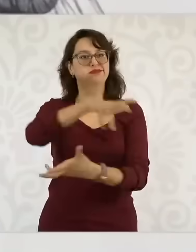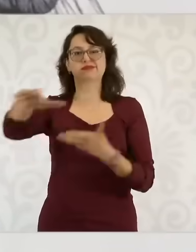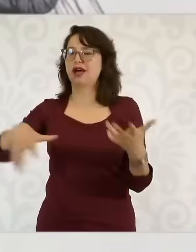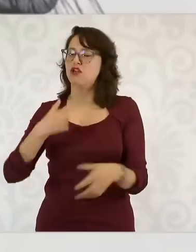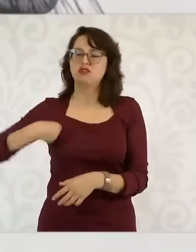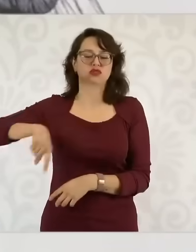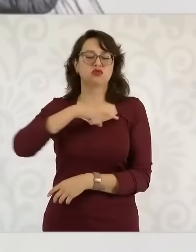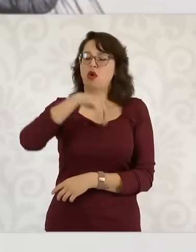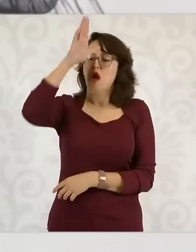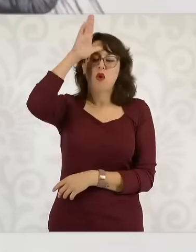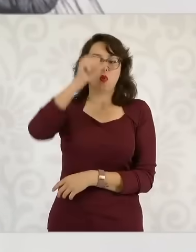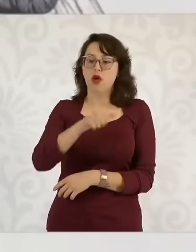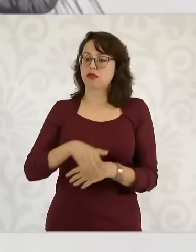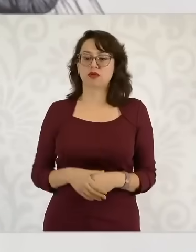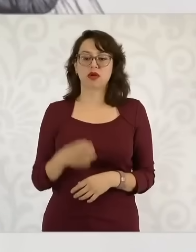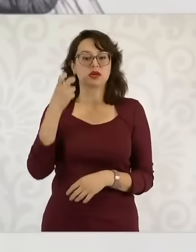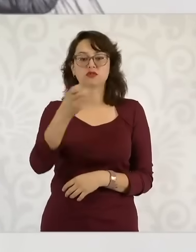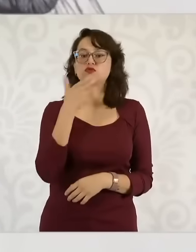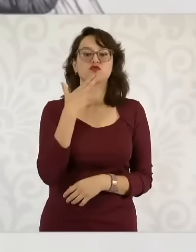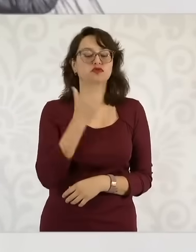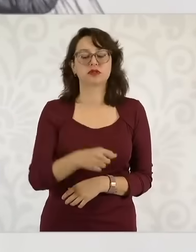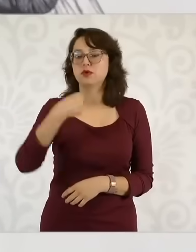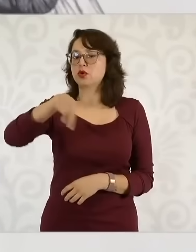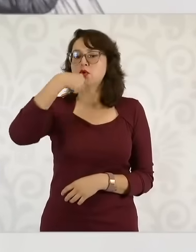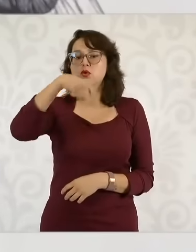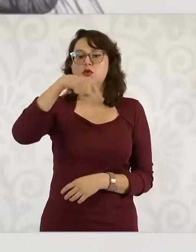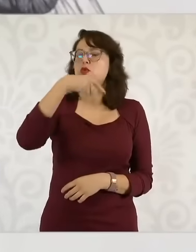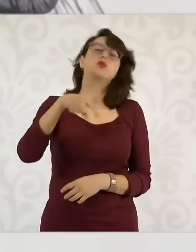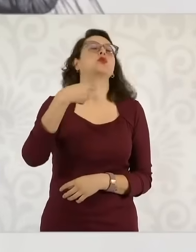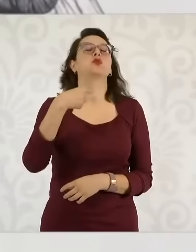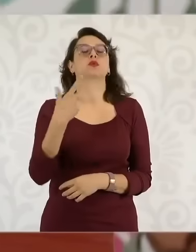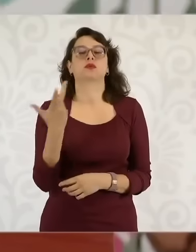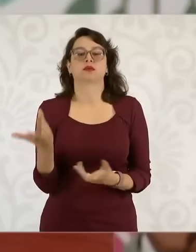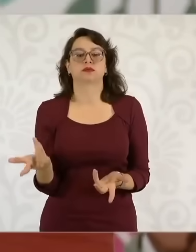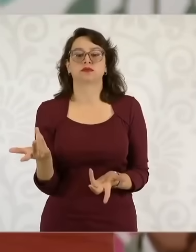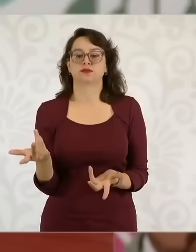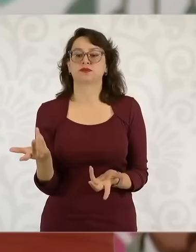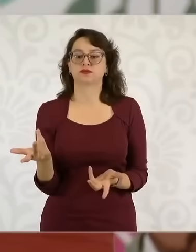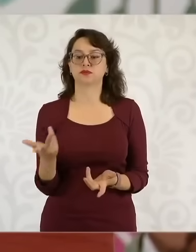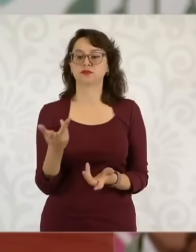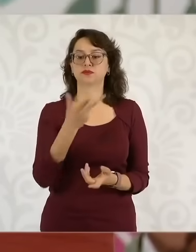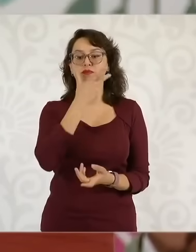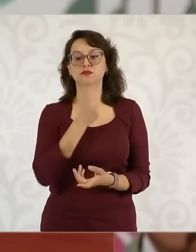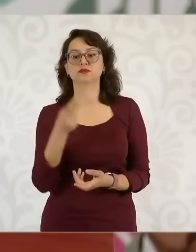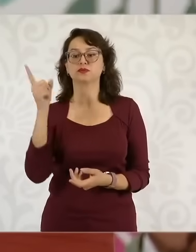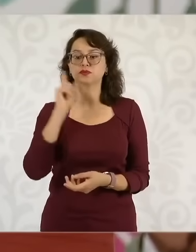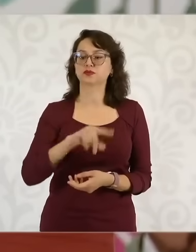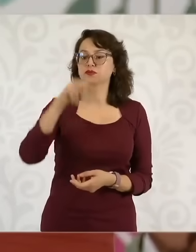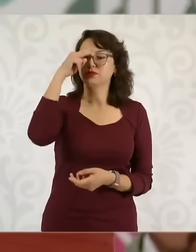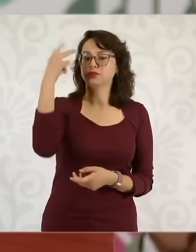acuerdo con ello no llevan a ningún lado Entonces eh a los mexicanos y a todo el mundo pues cuando